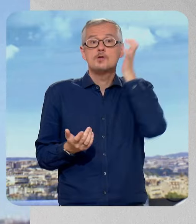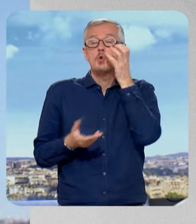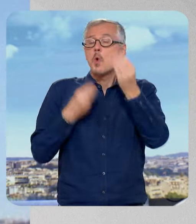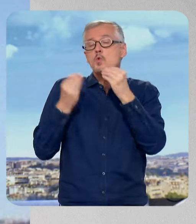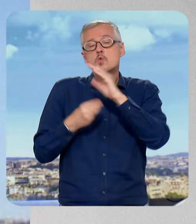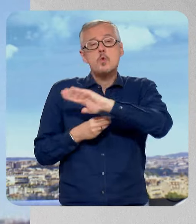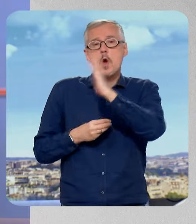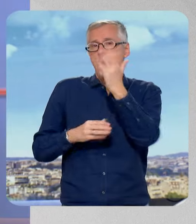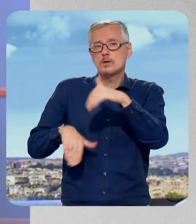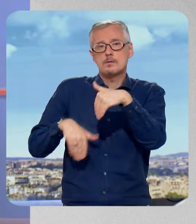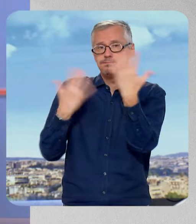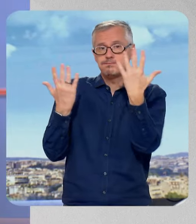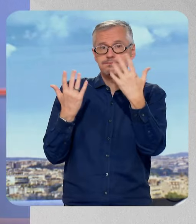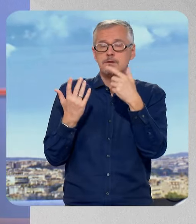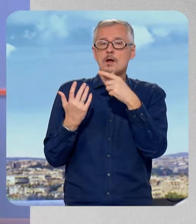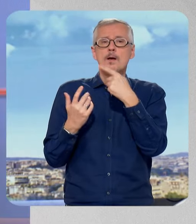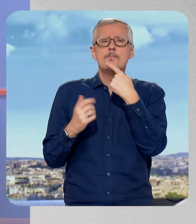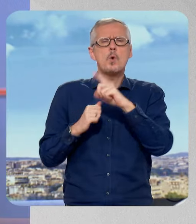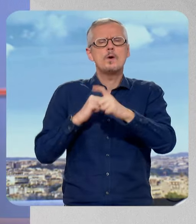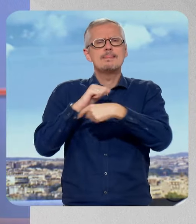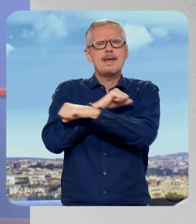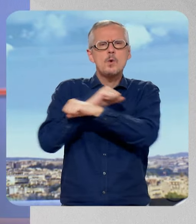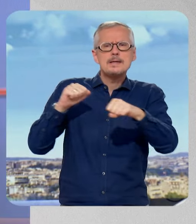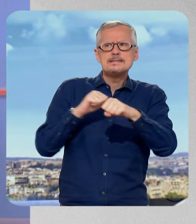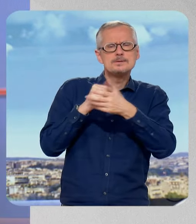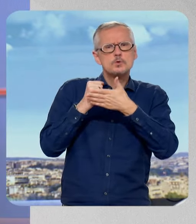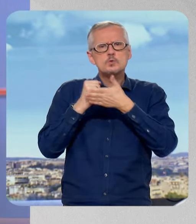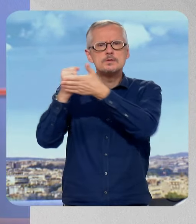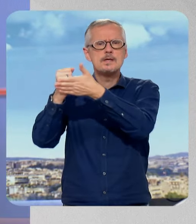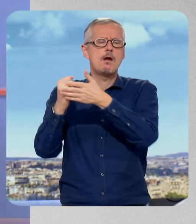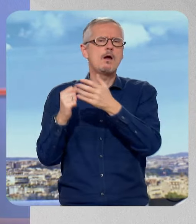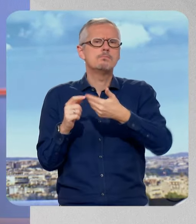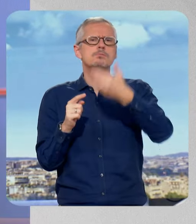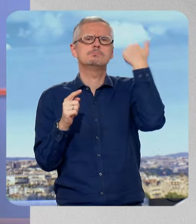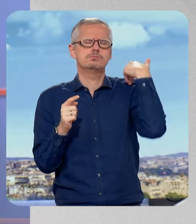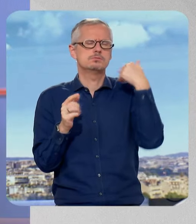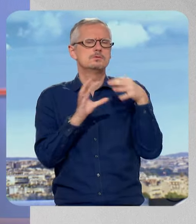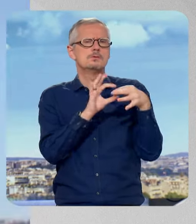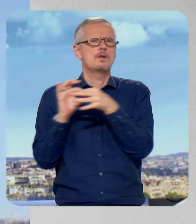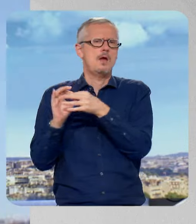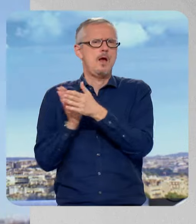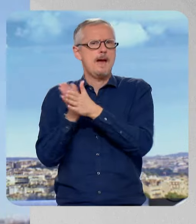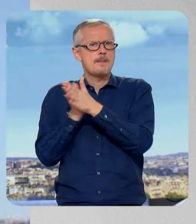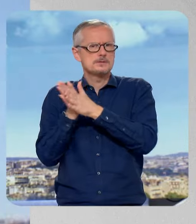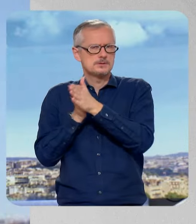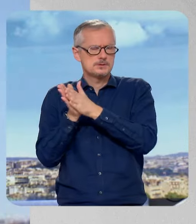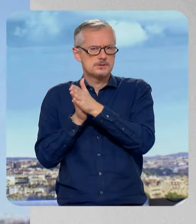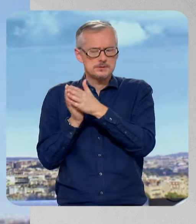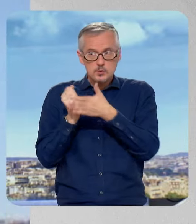se fermer sur des logiques d'union d'appareils politiques. On doit être une force de transformation. On doit avoir une position claire.